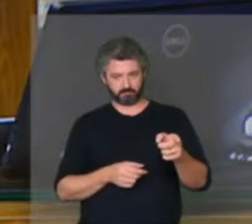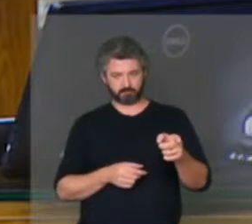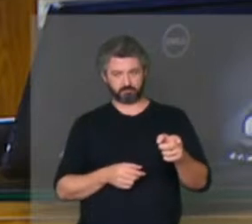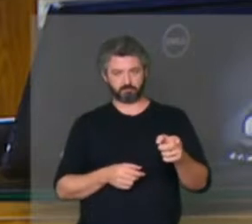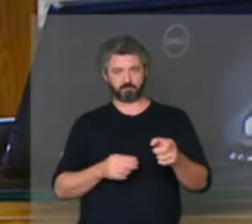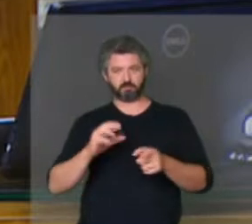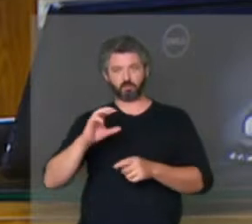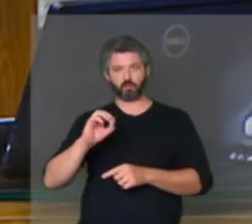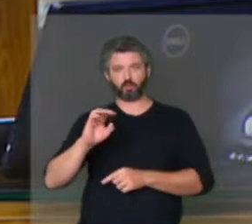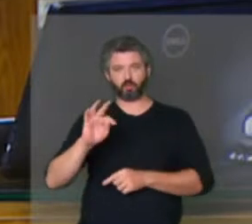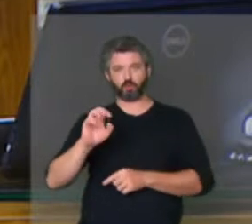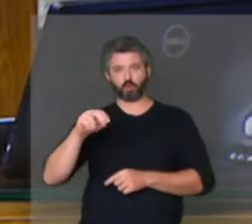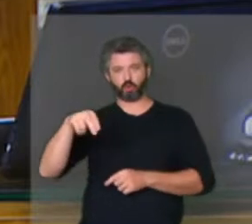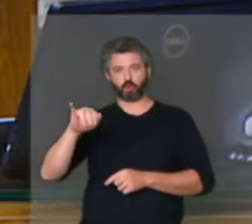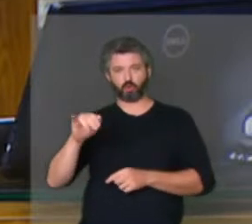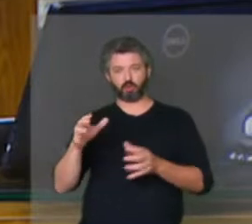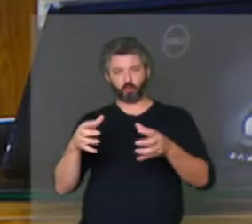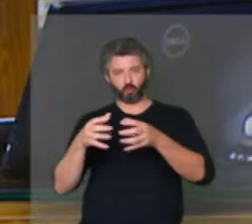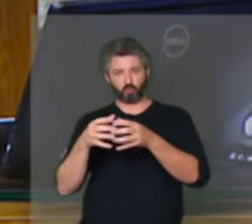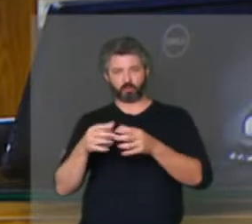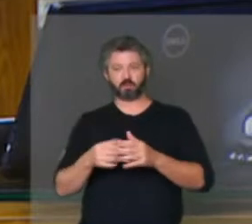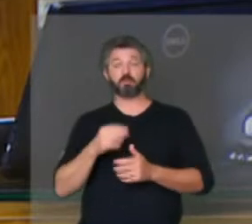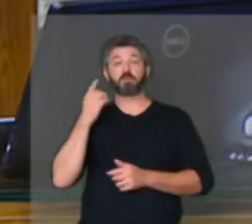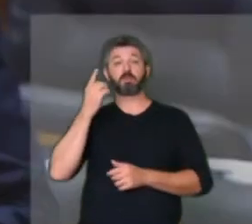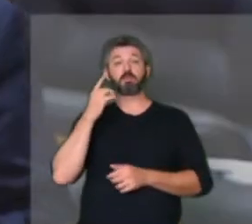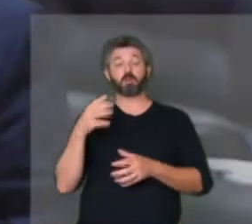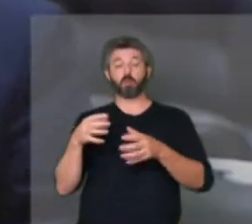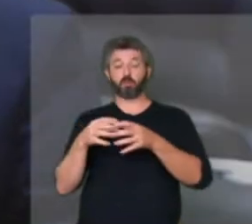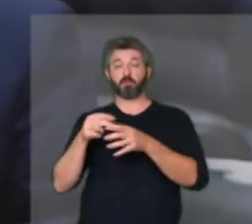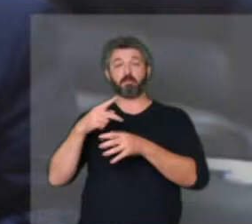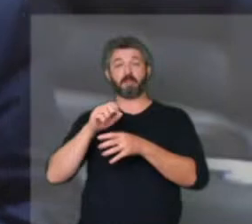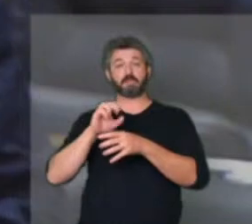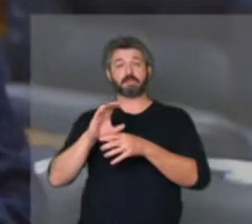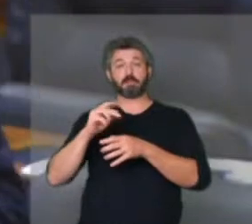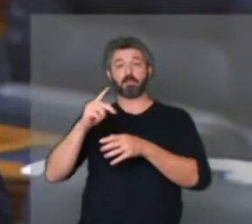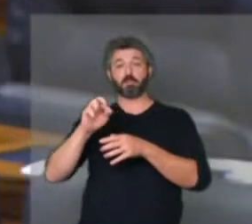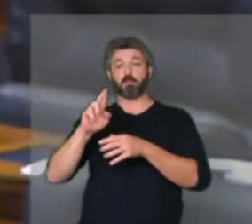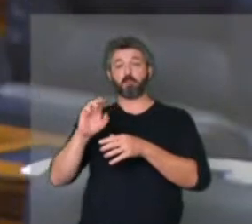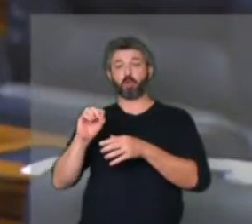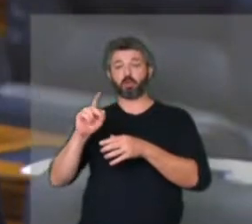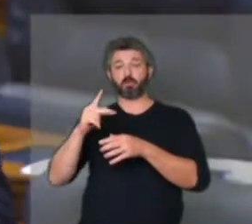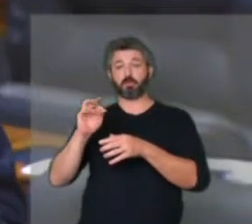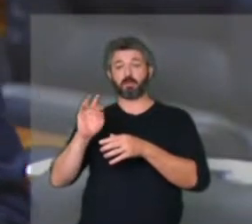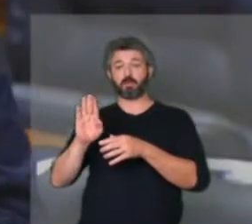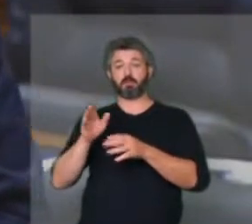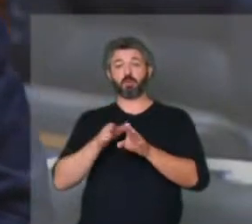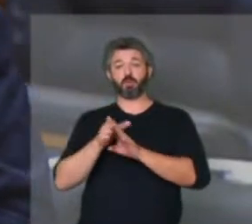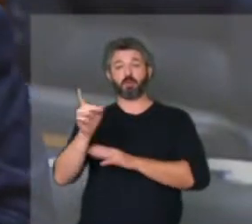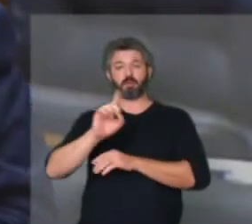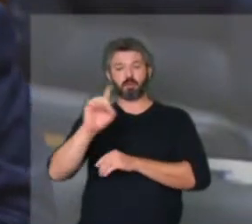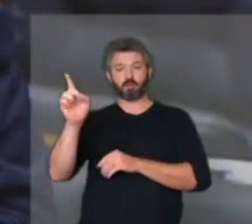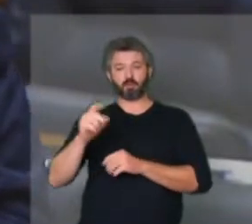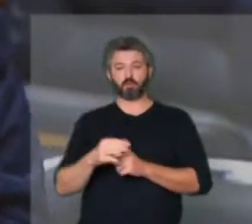PRESIDENTE, O BLOCO PSC, PROS E PTB ORIENTA NÃO. EU QUERO APROVEITAR ESSE MOMENTO, SENHOR PRESIDENTE, PARA DAQUI